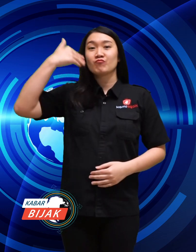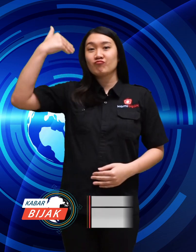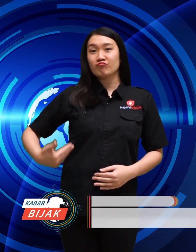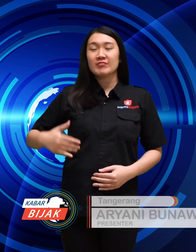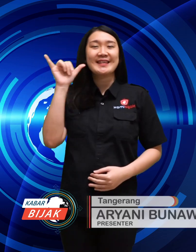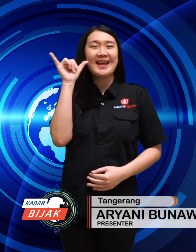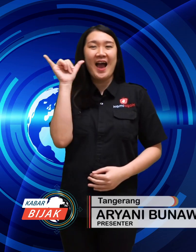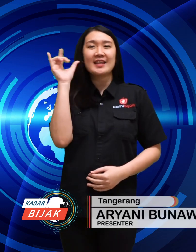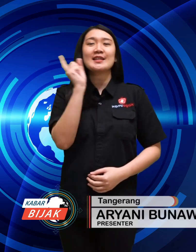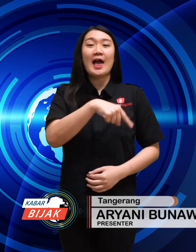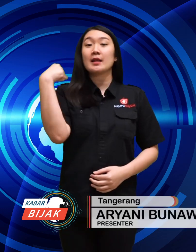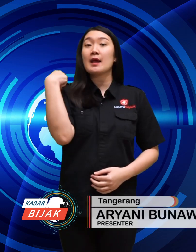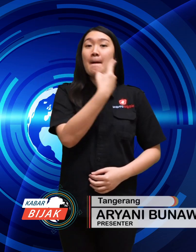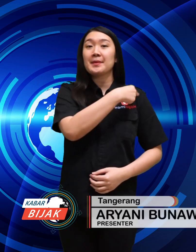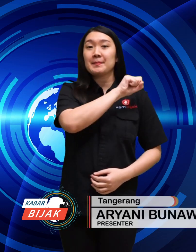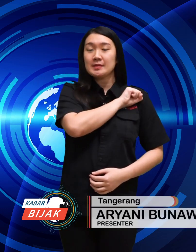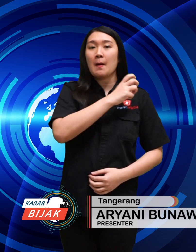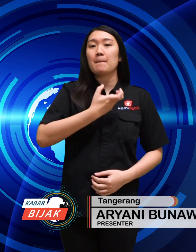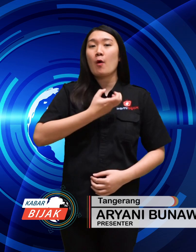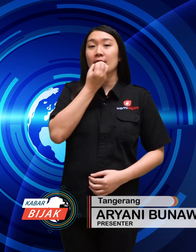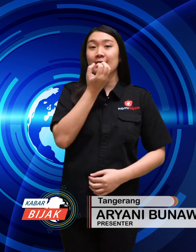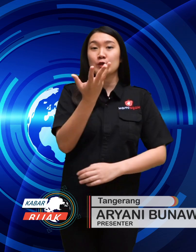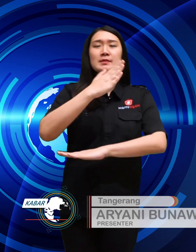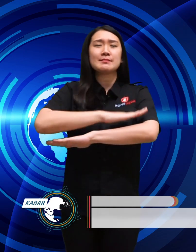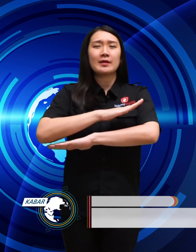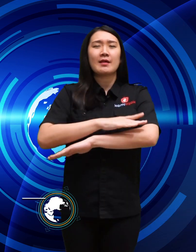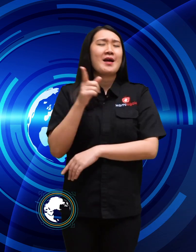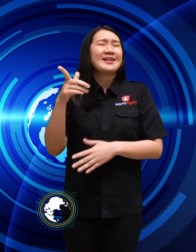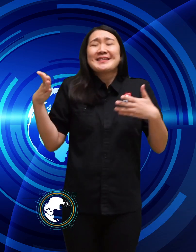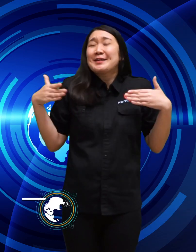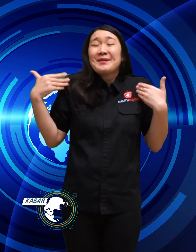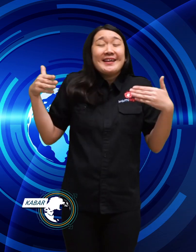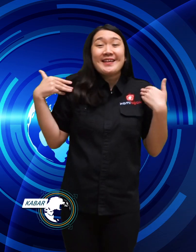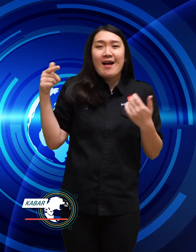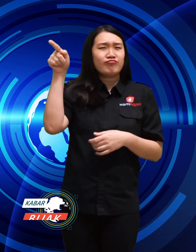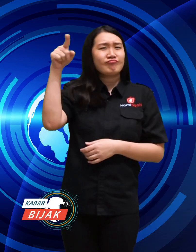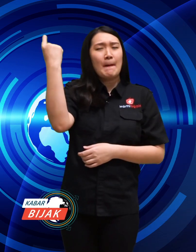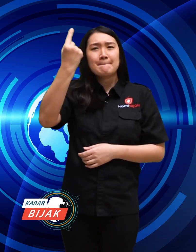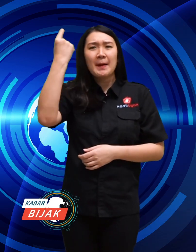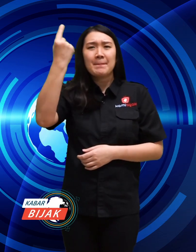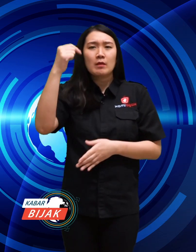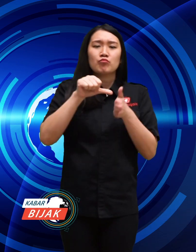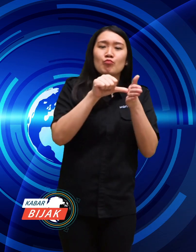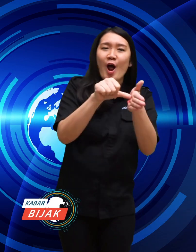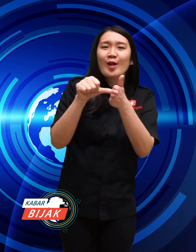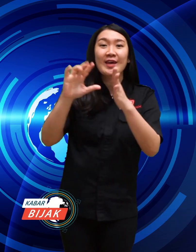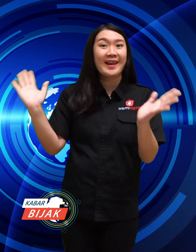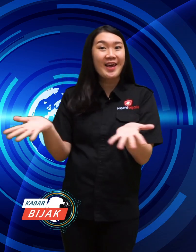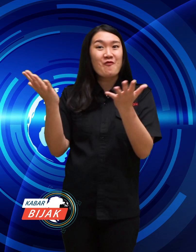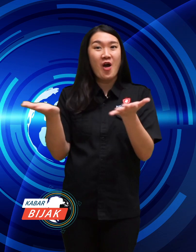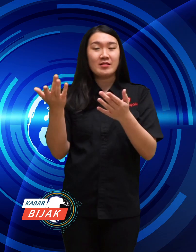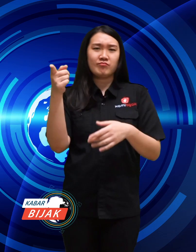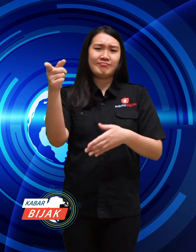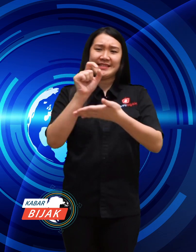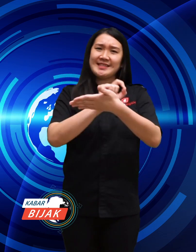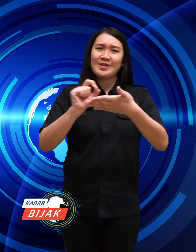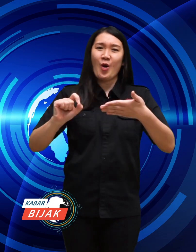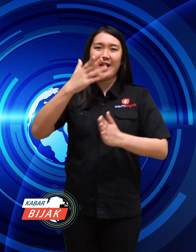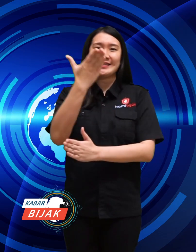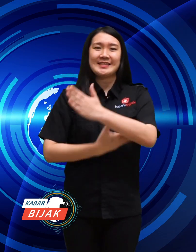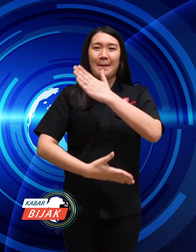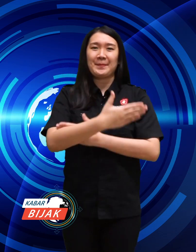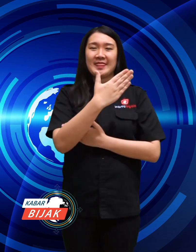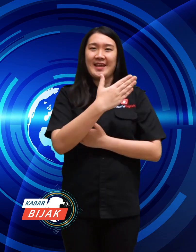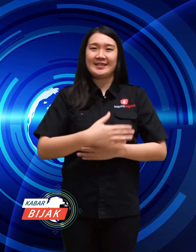Saya Yani dari KamiBijak mau menyampaikan berita gembira Pemerintah membantu renovasi sekolah disabilitas.